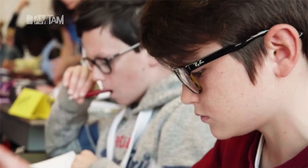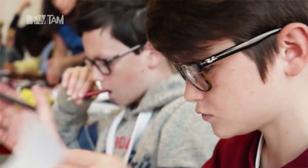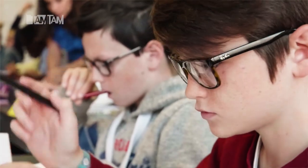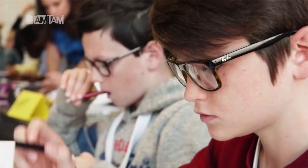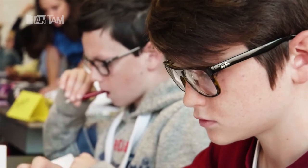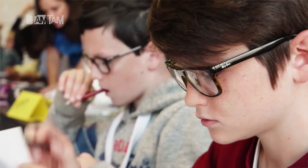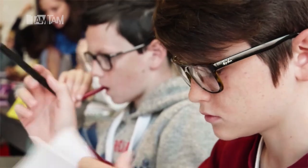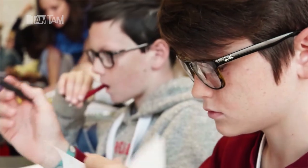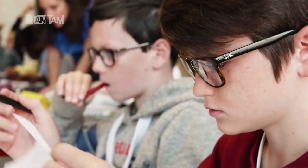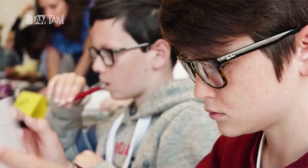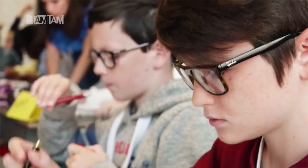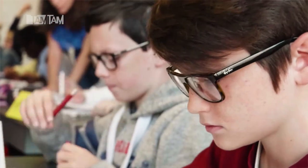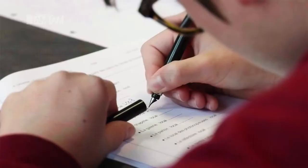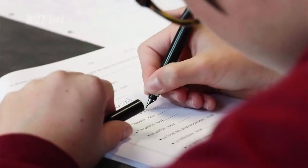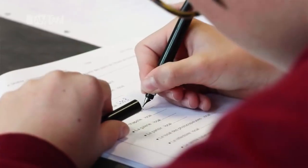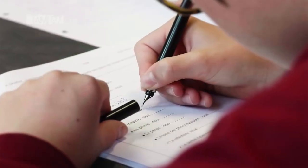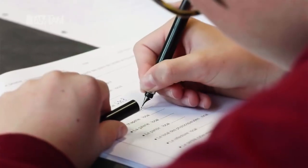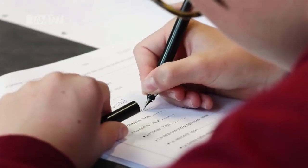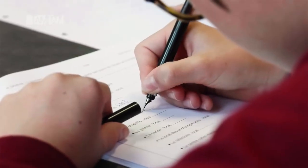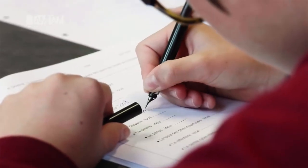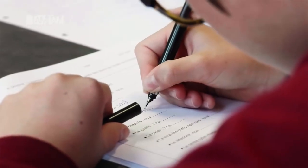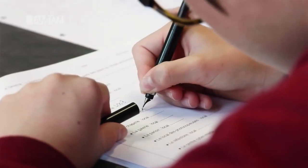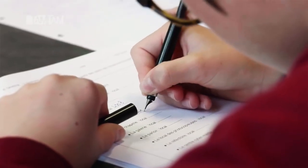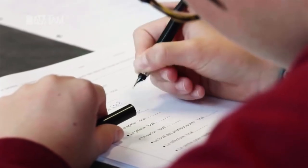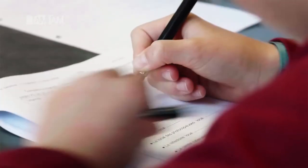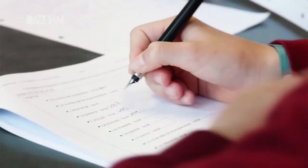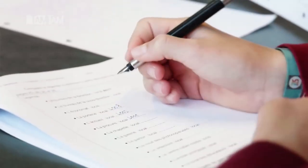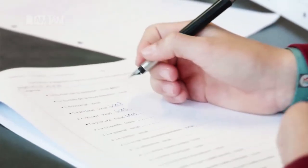La seule langue qui pour l'instant, est naturellement et cognitivement